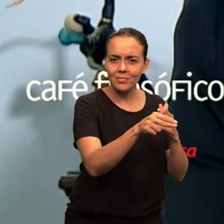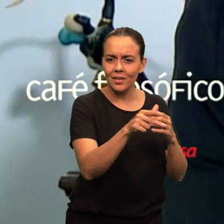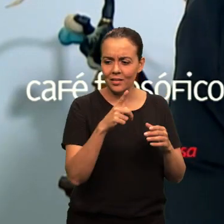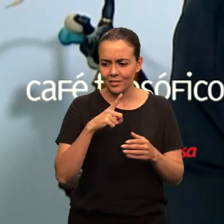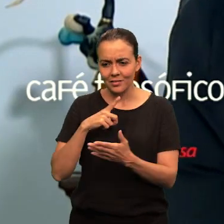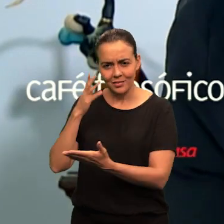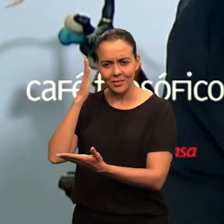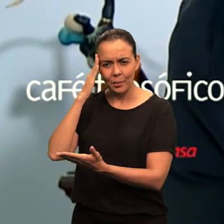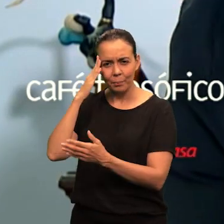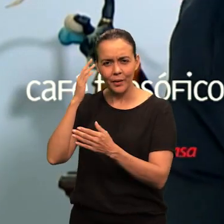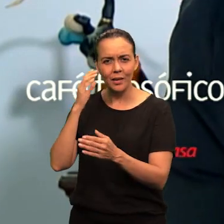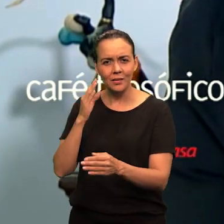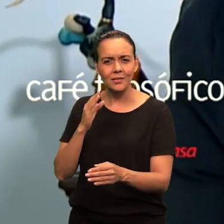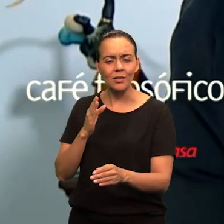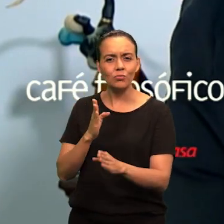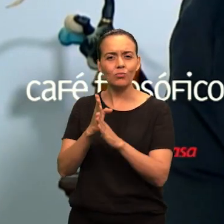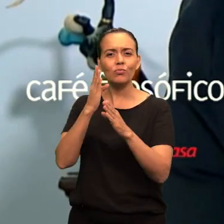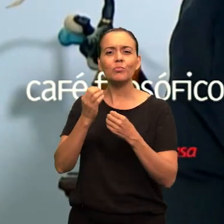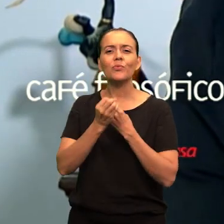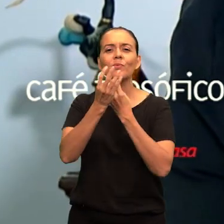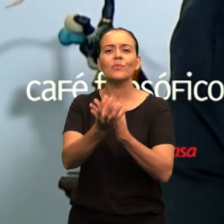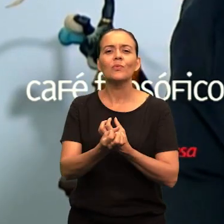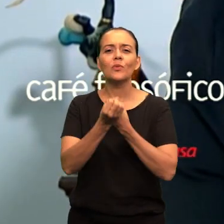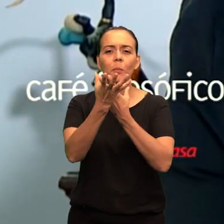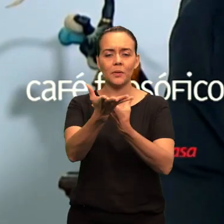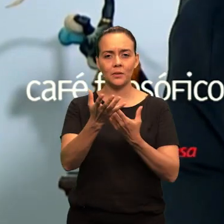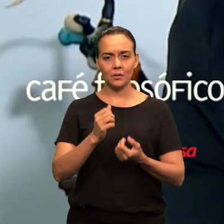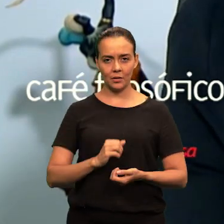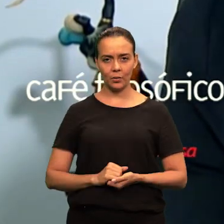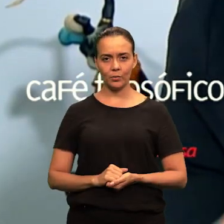e na violência para com a população negra,